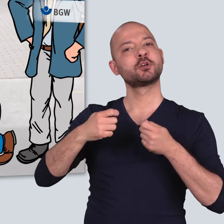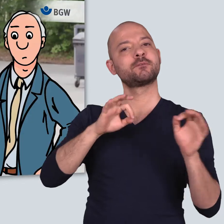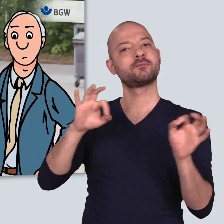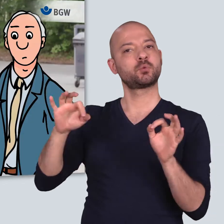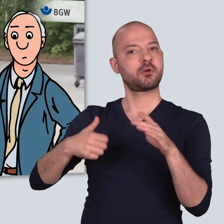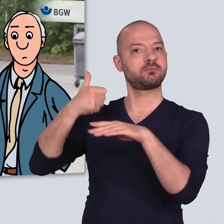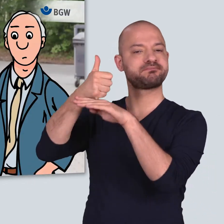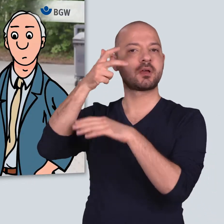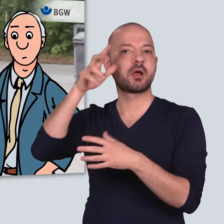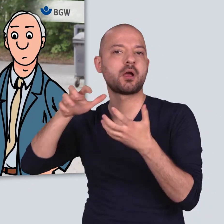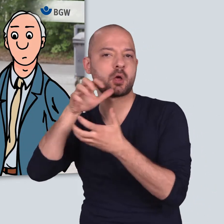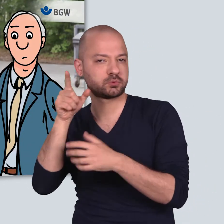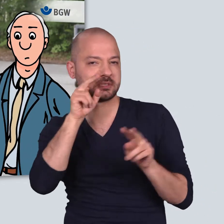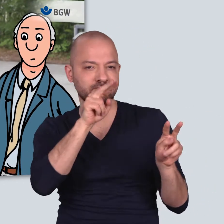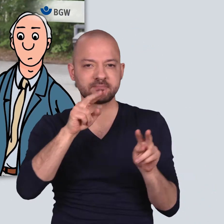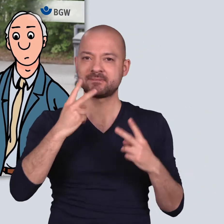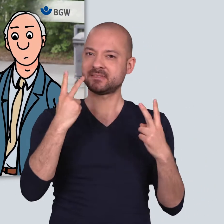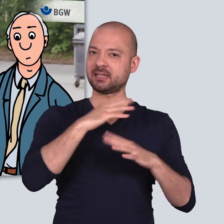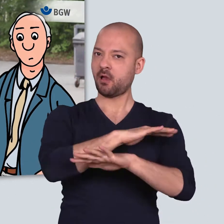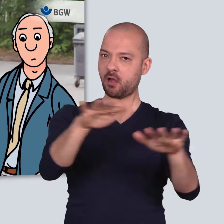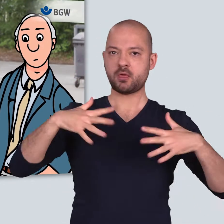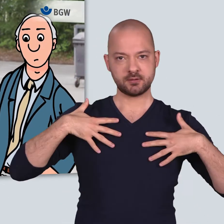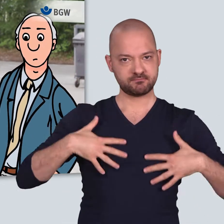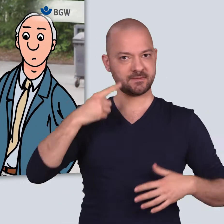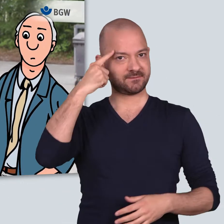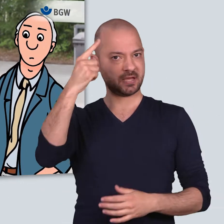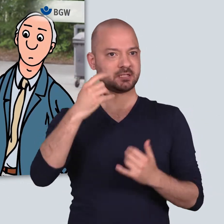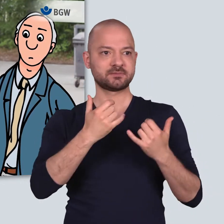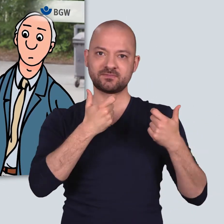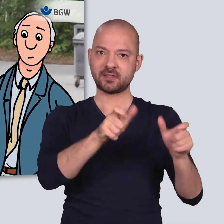Der Geschäftsführer, Herr Krause, sorgt dafür, dass alle wissen, wie man Feuer vermeidet.